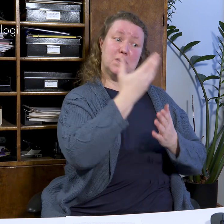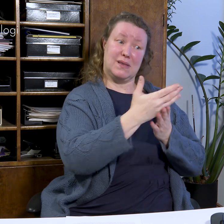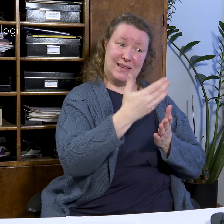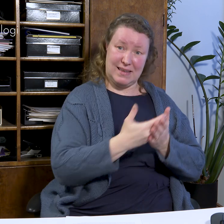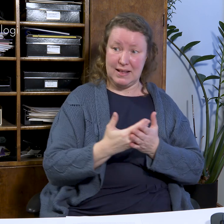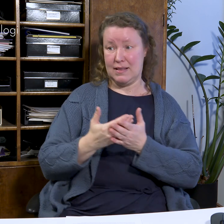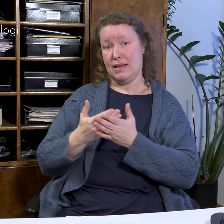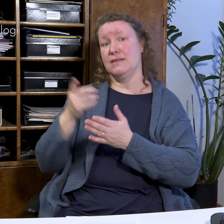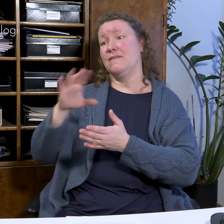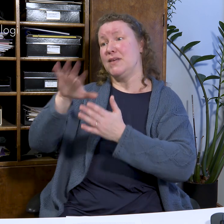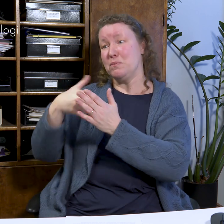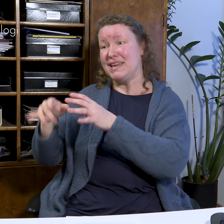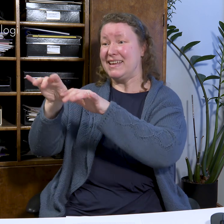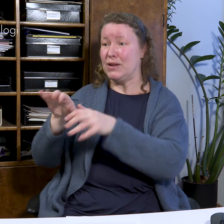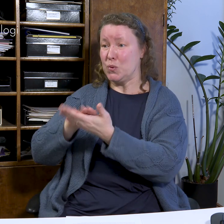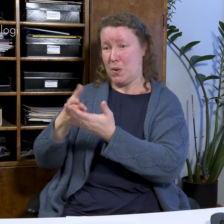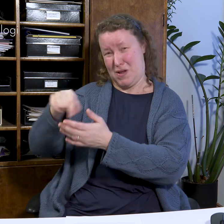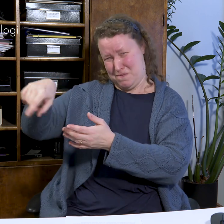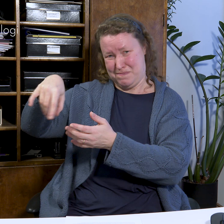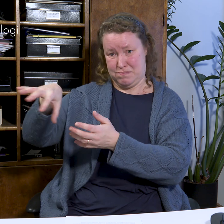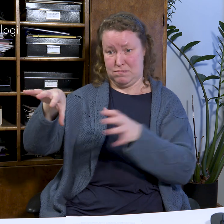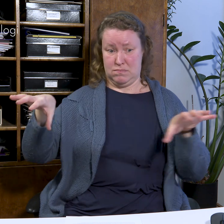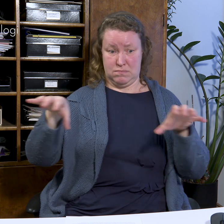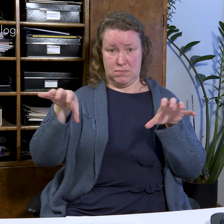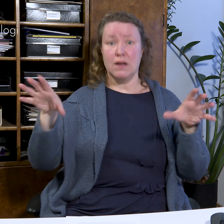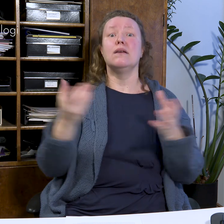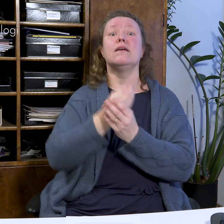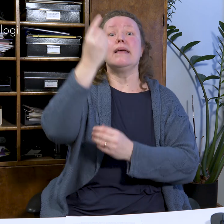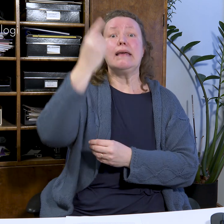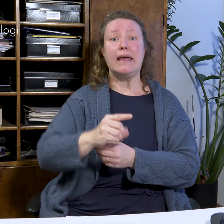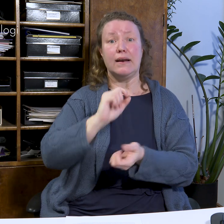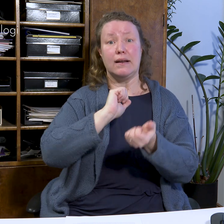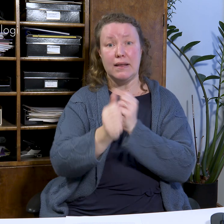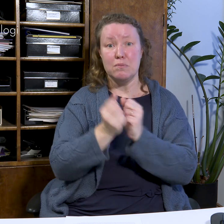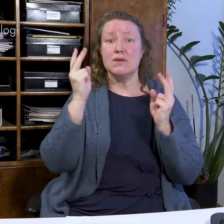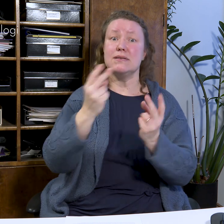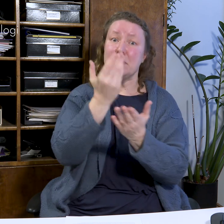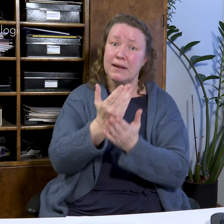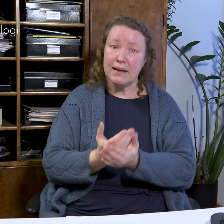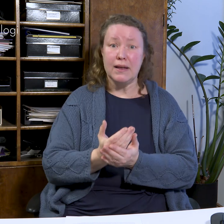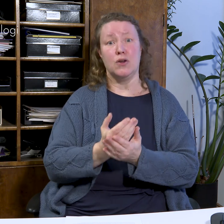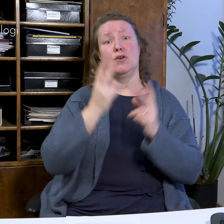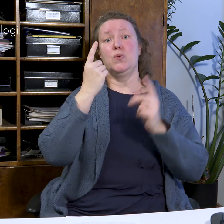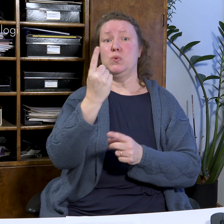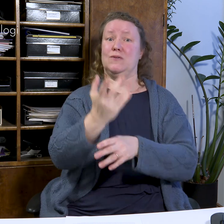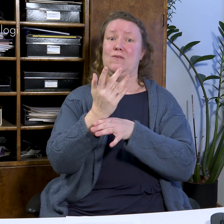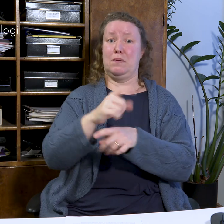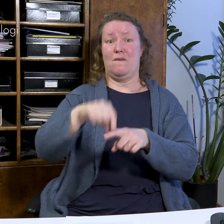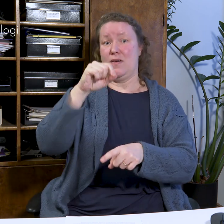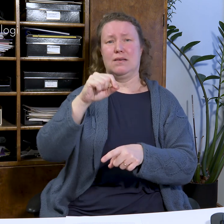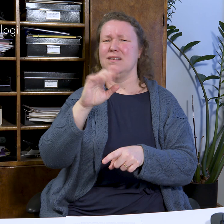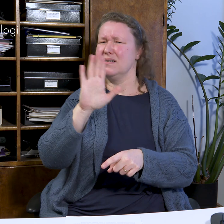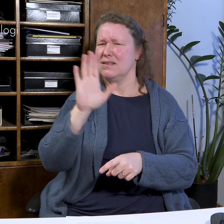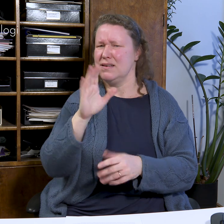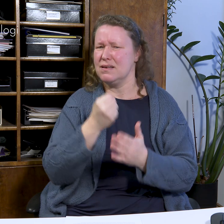yhdessä puhuttujen kielten tulkkauspalvelun kanssa, -